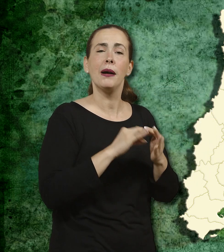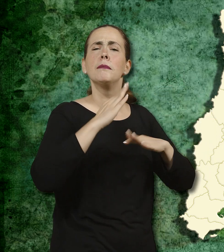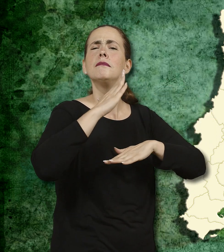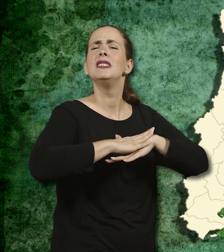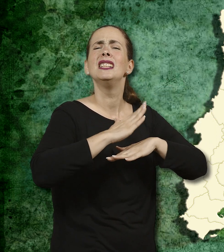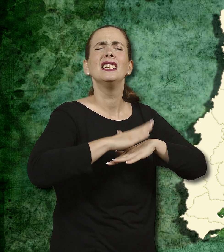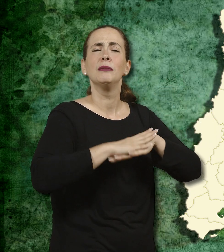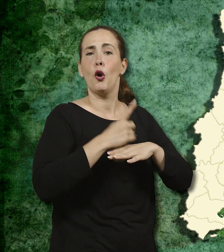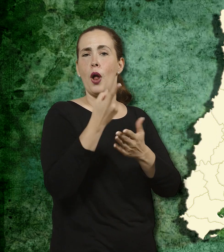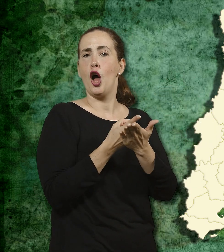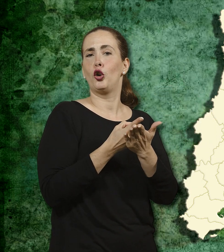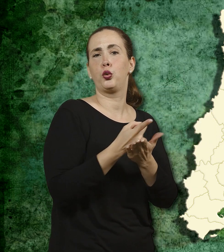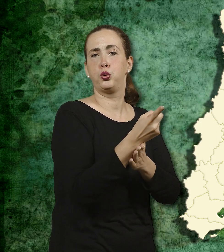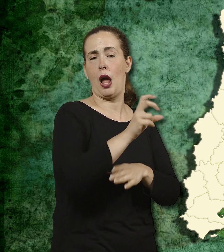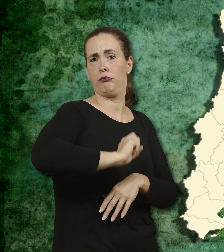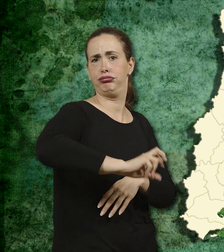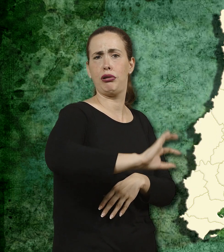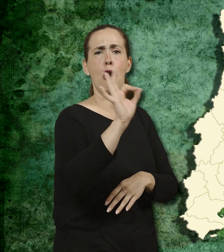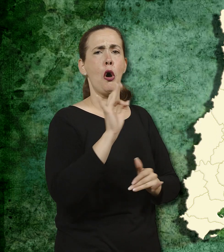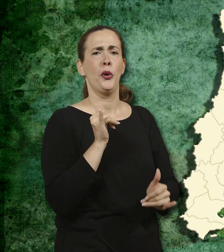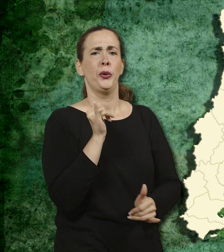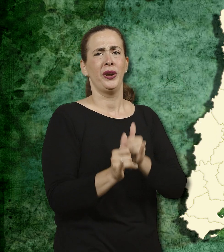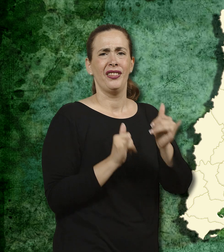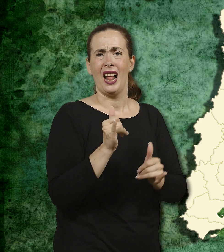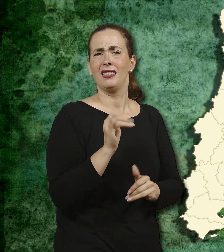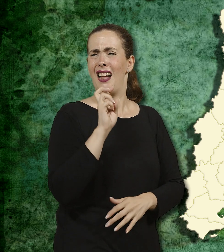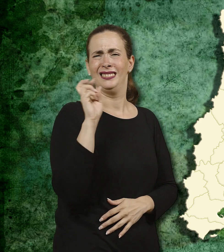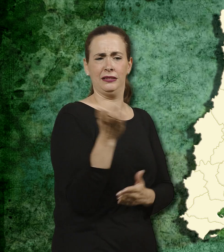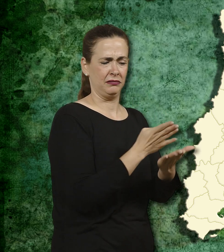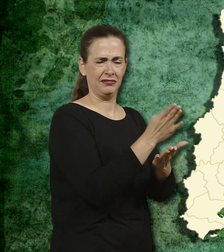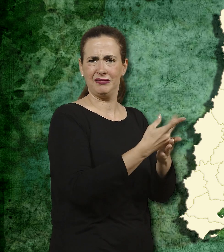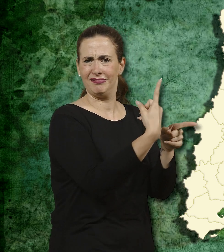També cal realitzar alguna ruta a peu o en bicicleta pels nombrosos camins